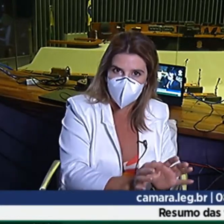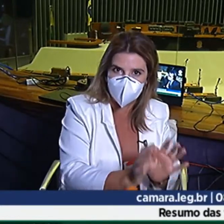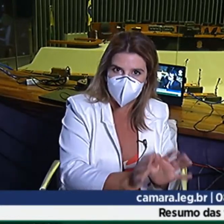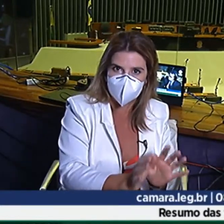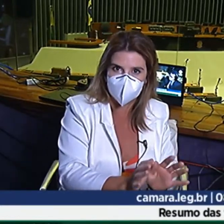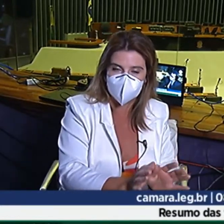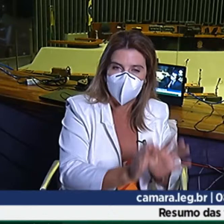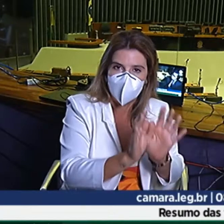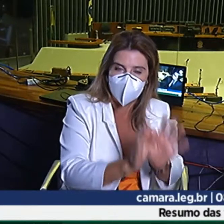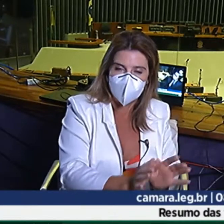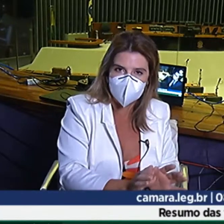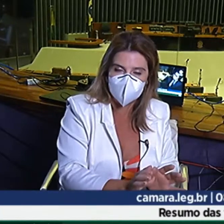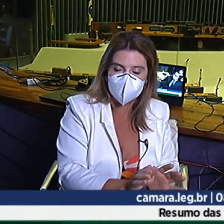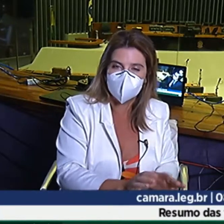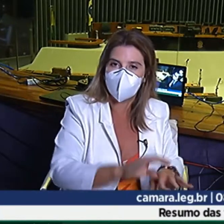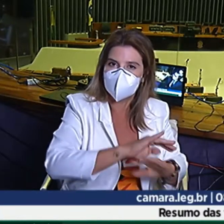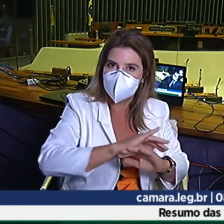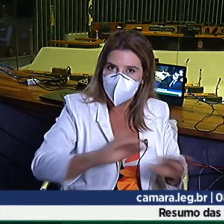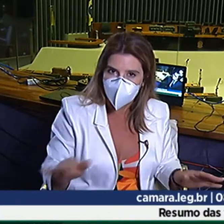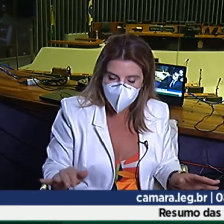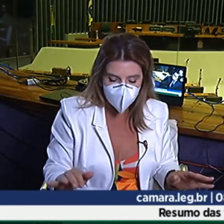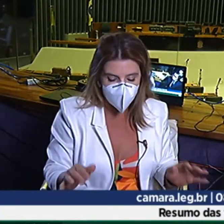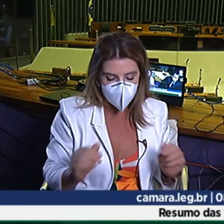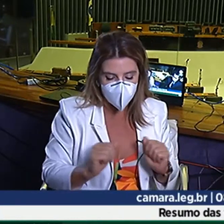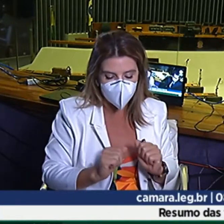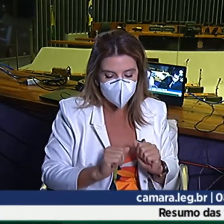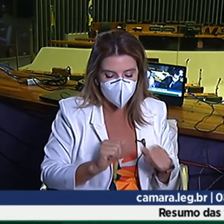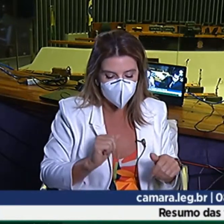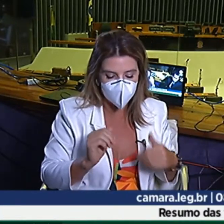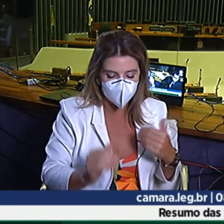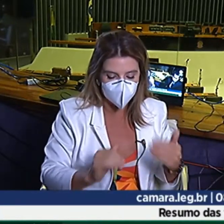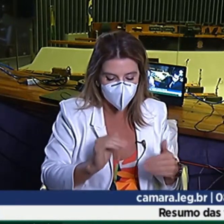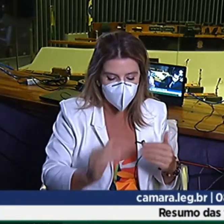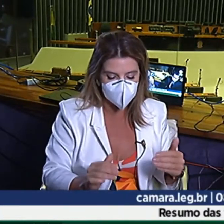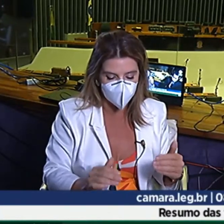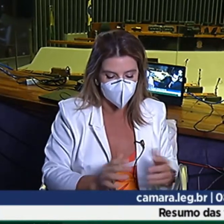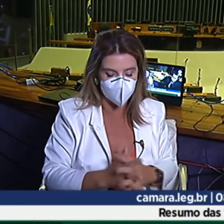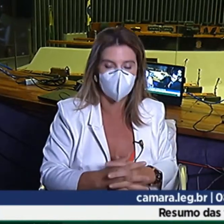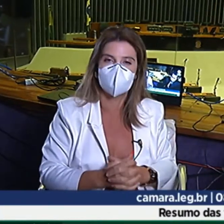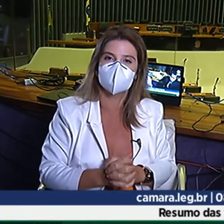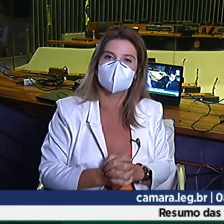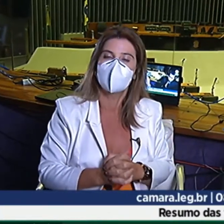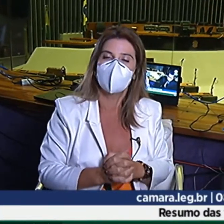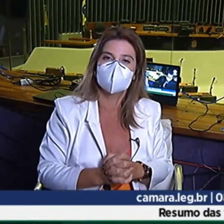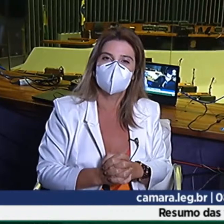IMPUNE -- NA ESFERA ADMINISTRATIVA ACABA NÃO TENDO QUE RESPONDER POR ESSAS AÇÕES DE IMPROBIDADE. ESSA É A PRINCIPAL MUDANÇA DESSE